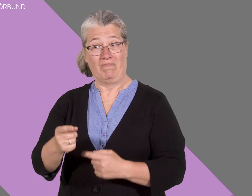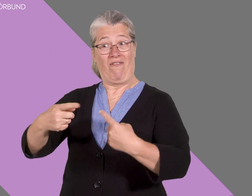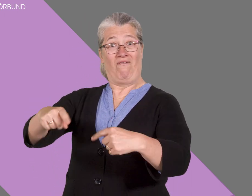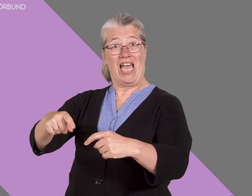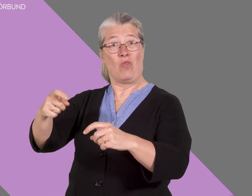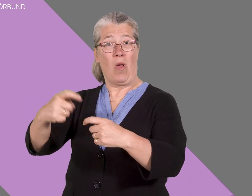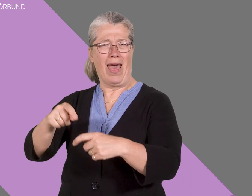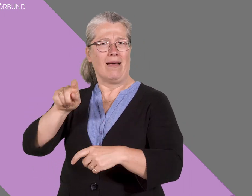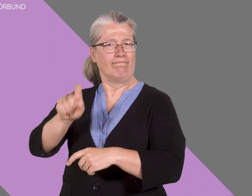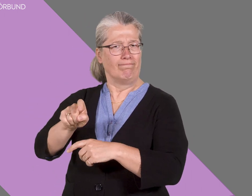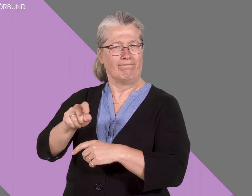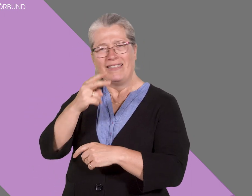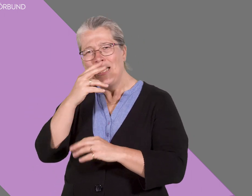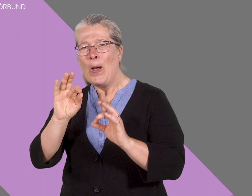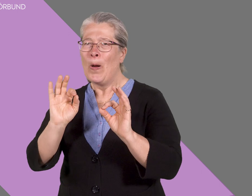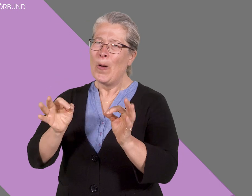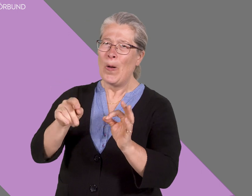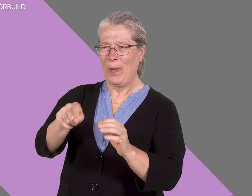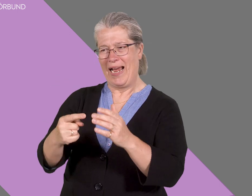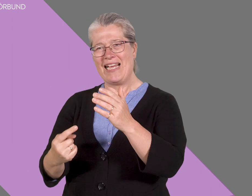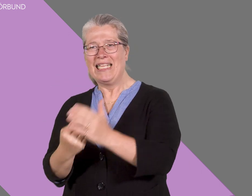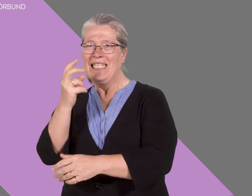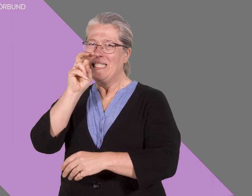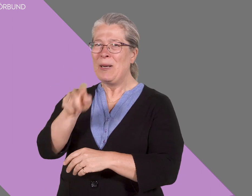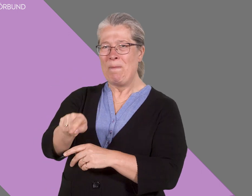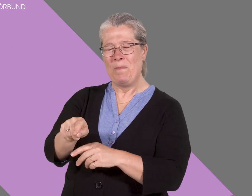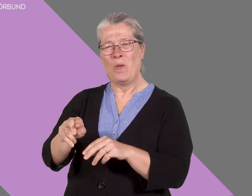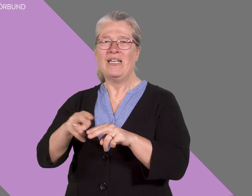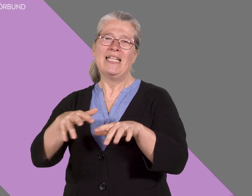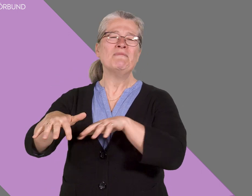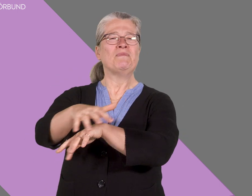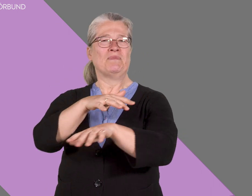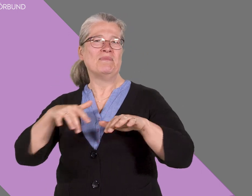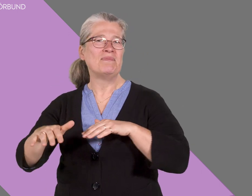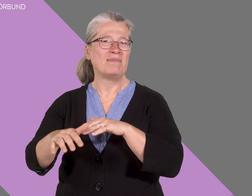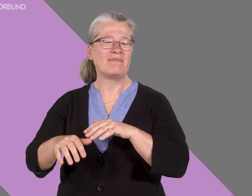Klicka på videon för att ta del av stämningarna på jippot.